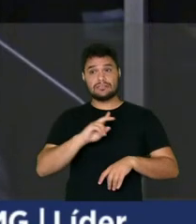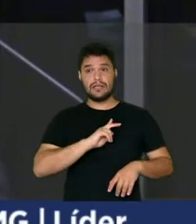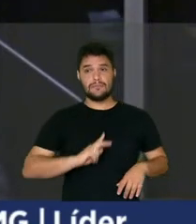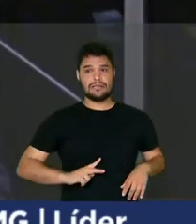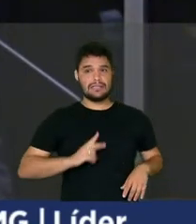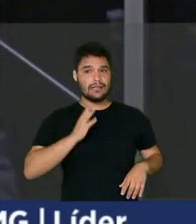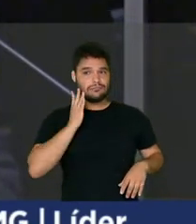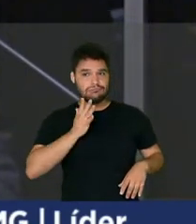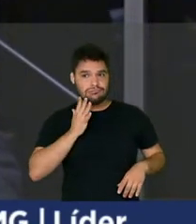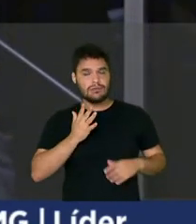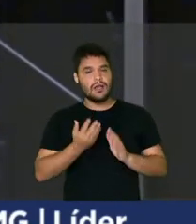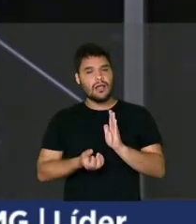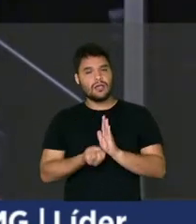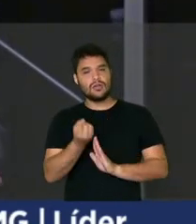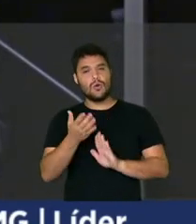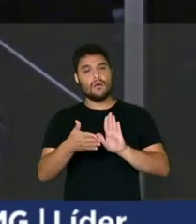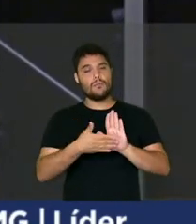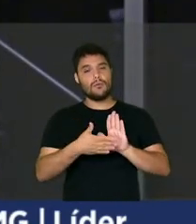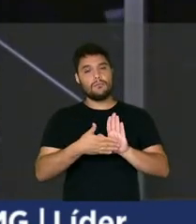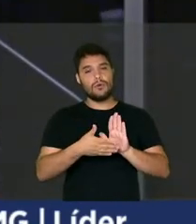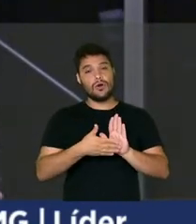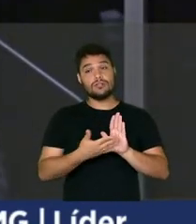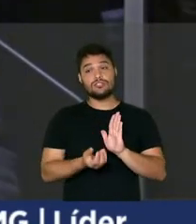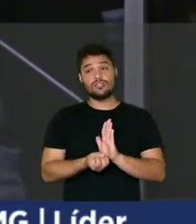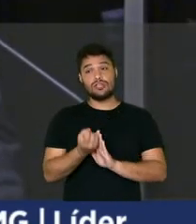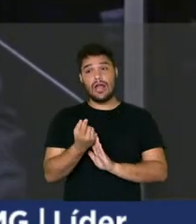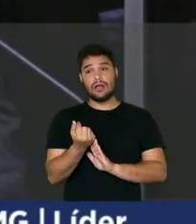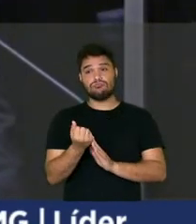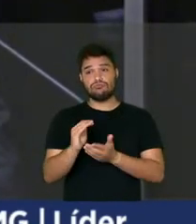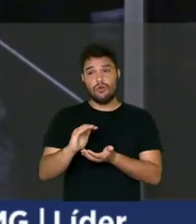SOLUÇÃO, UMA PROPOSTA DE CRIAR UM FUNDO PERMANENTE PARA